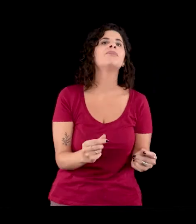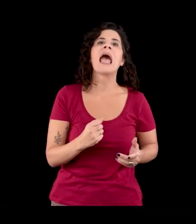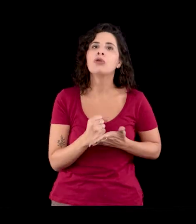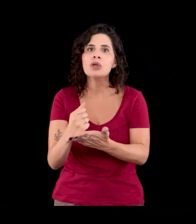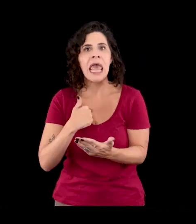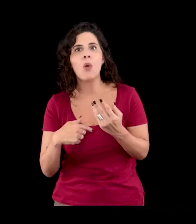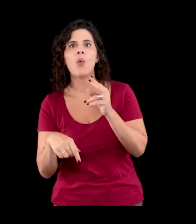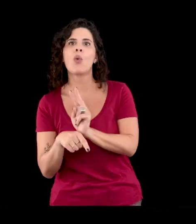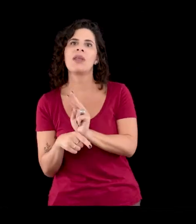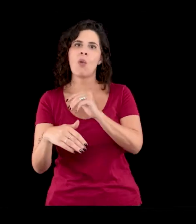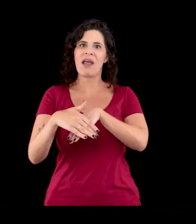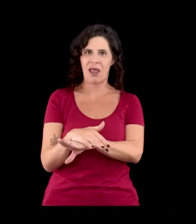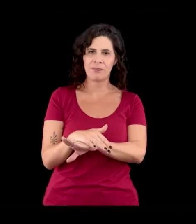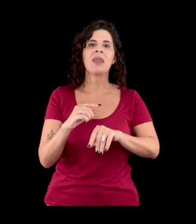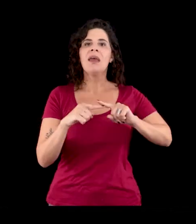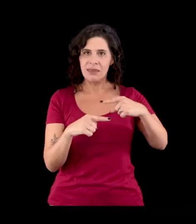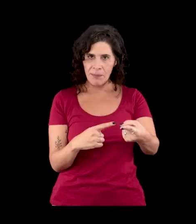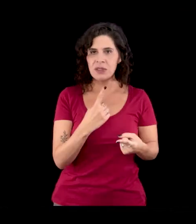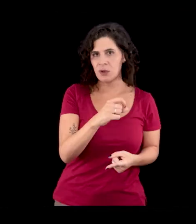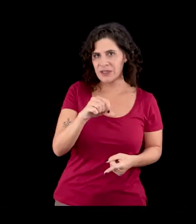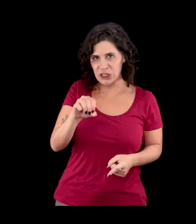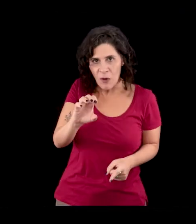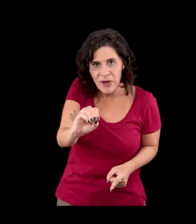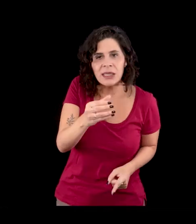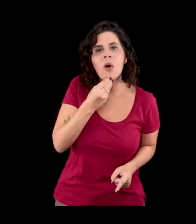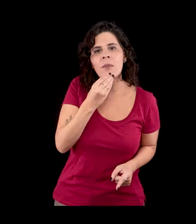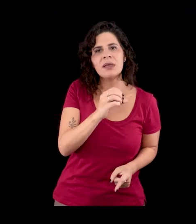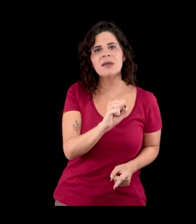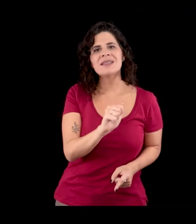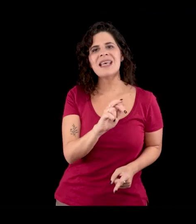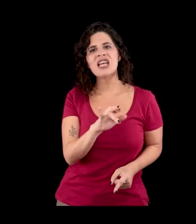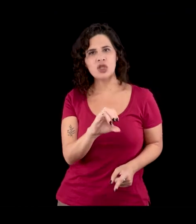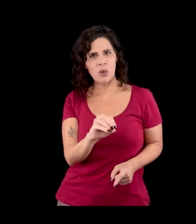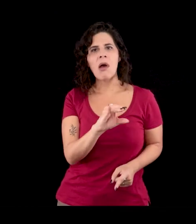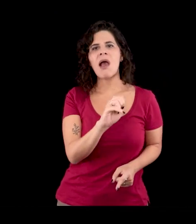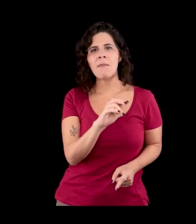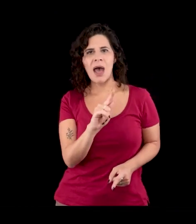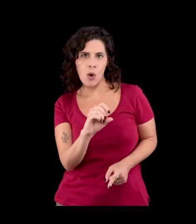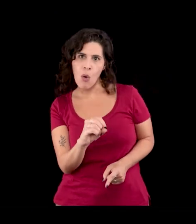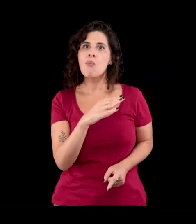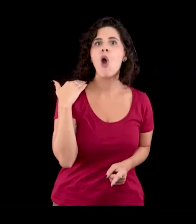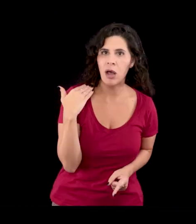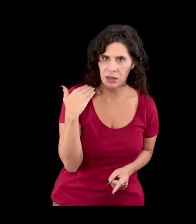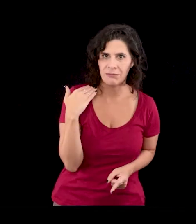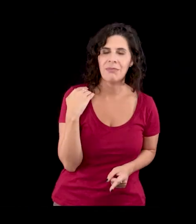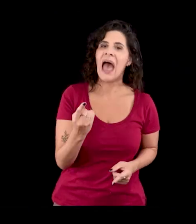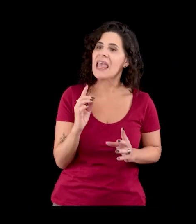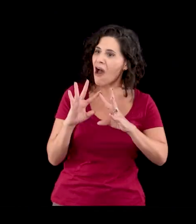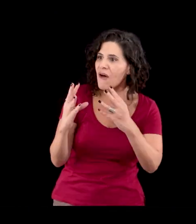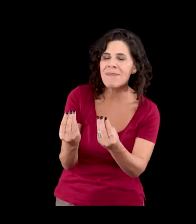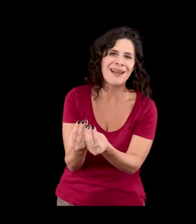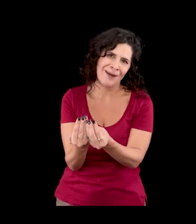O Sérgio Camargo, em 1990, falece e a família resolveu... –